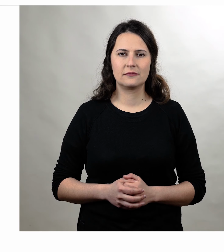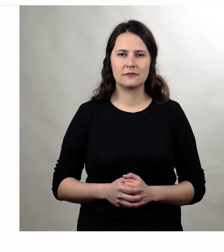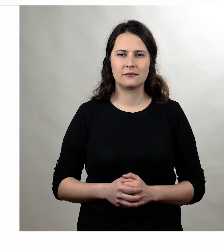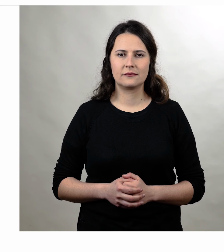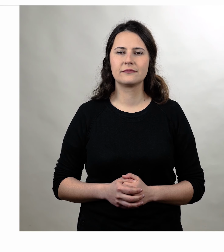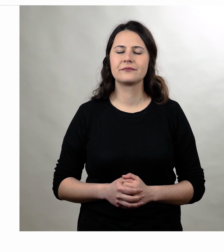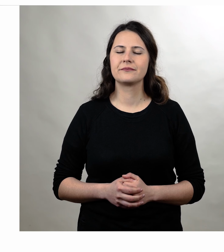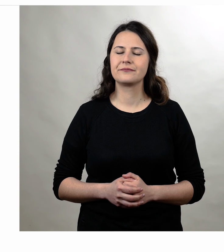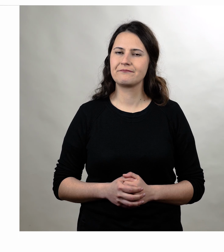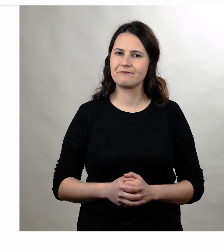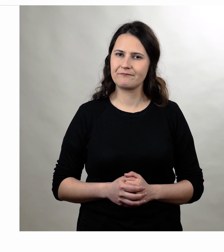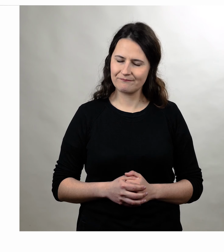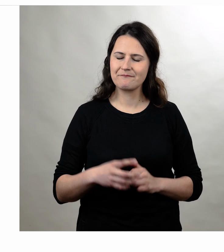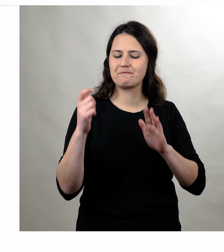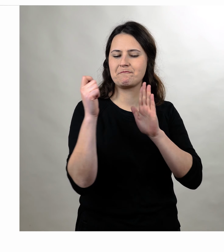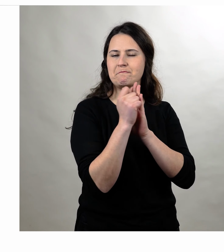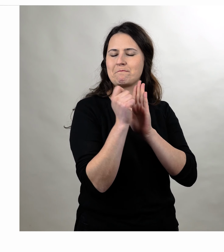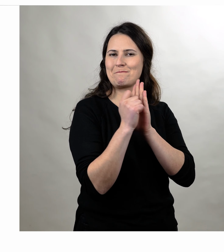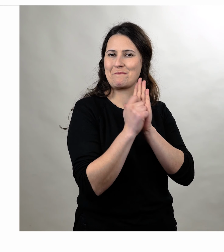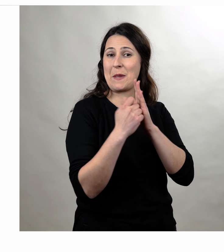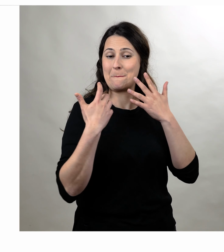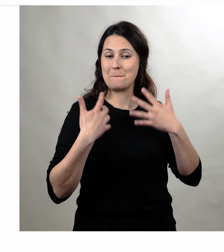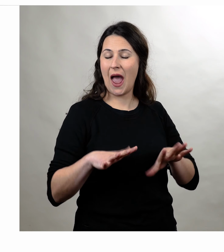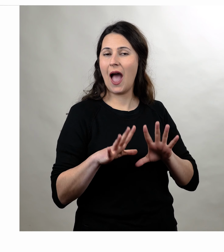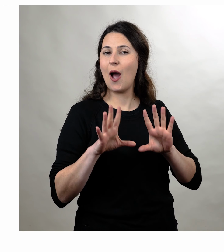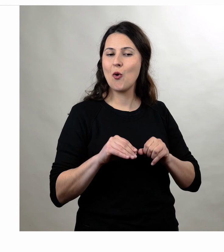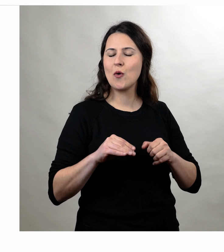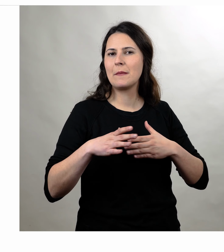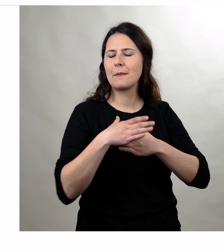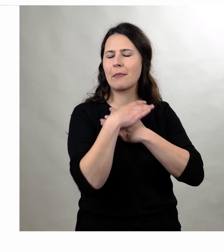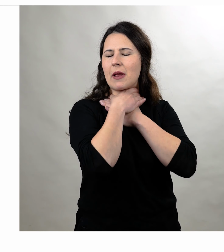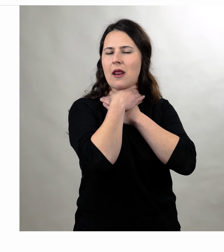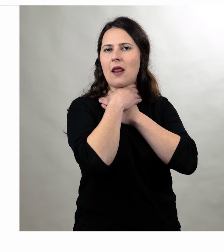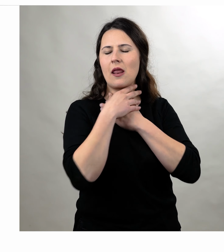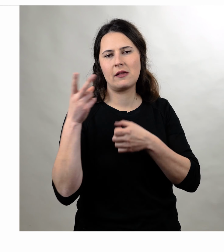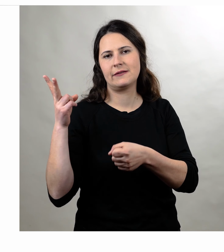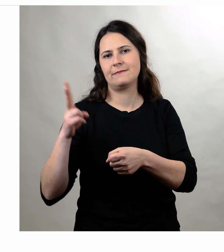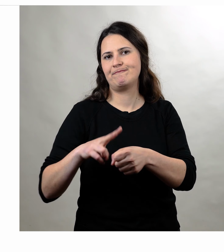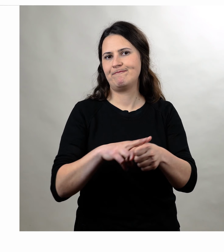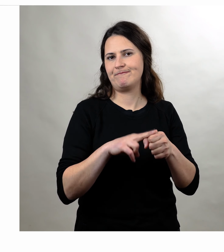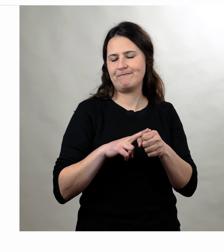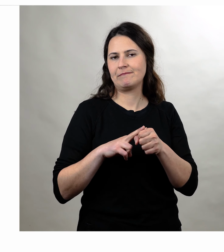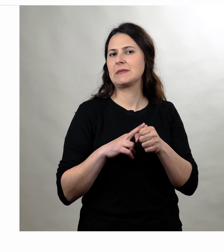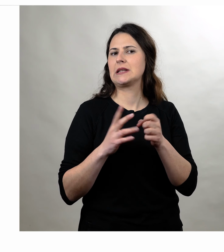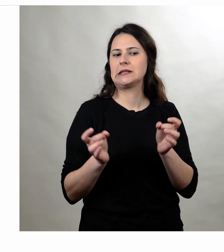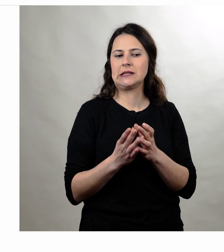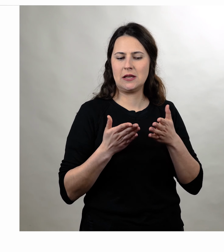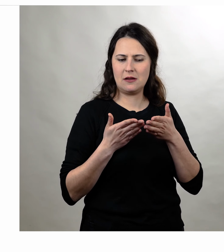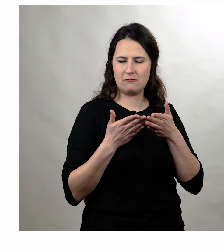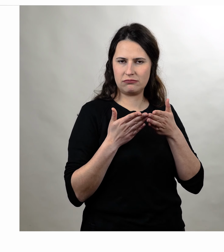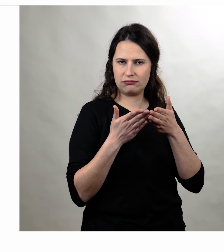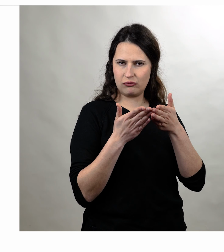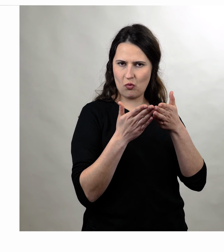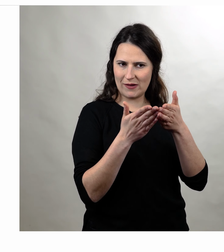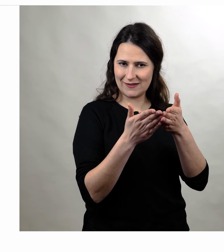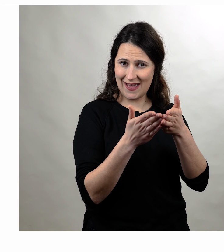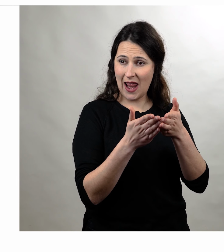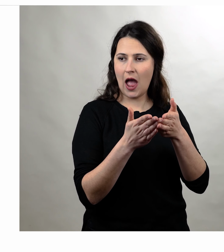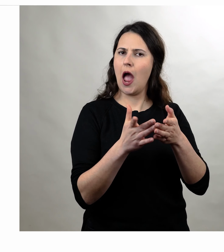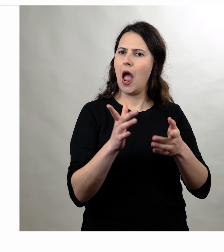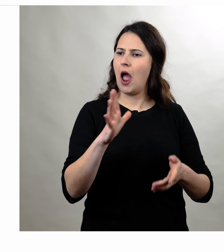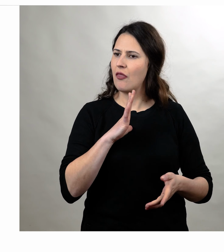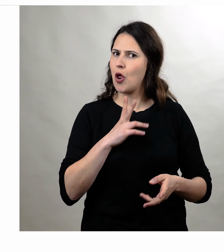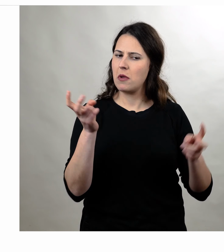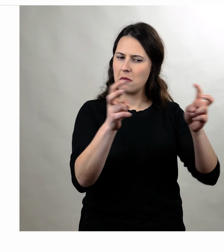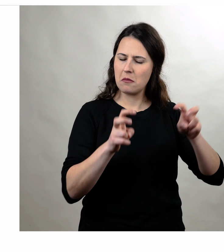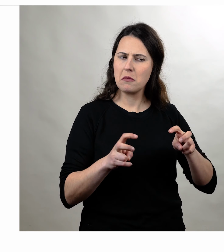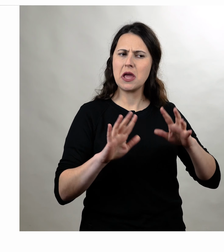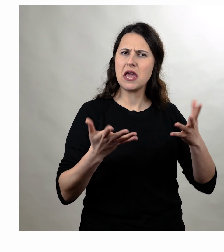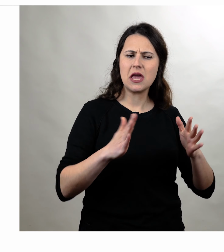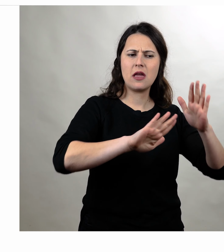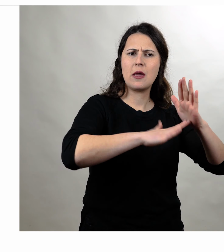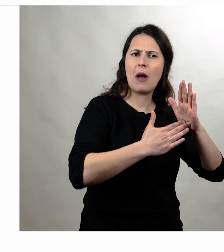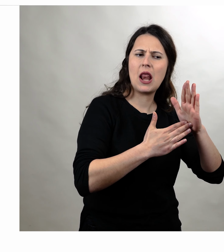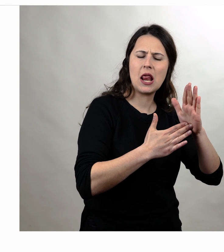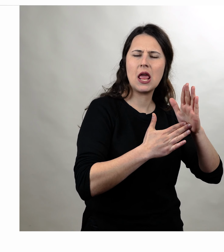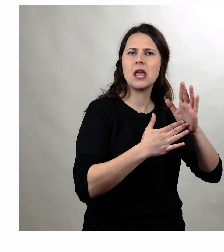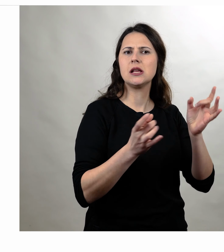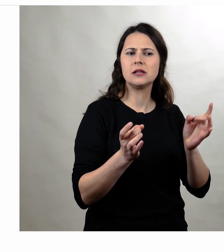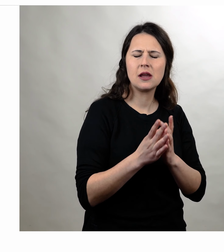Έχουν καταγραφεί περιστατικά πνιγμών που αφορούν τόσο σε επιβάτες όσο και σε μέλη του πληρώματος.